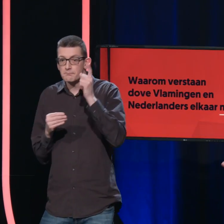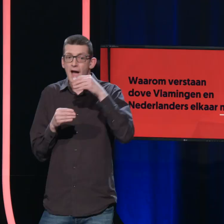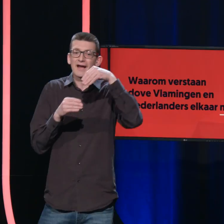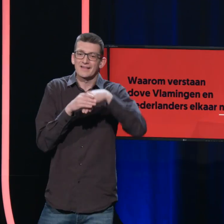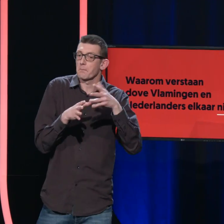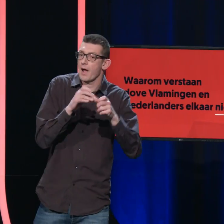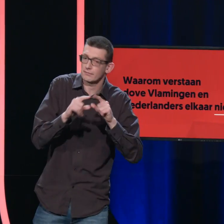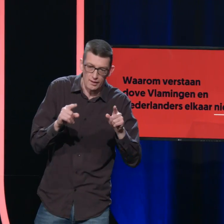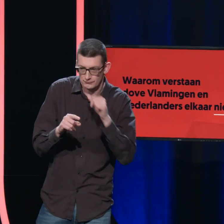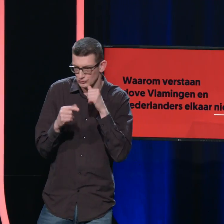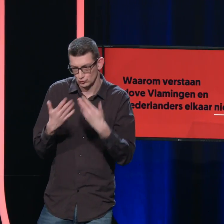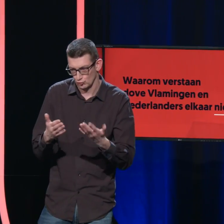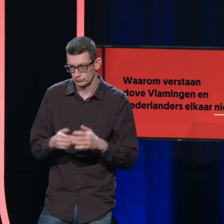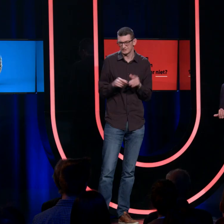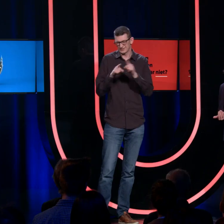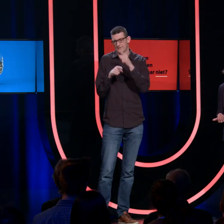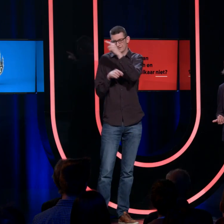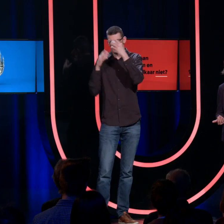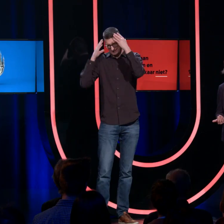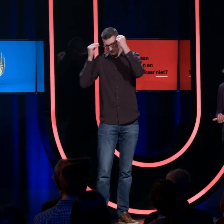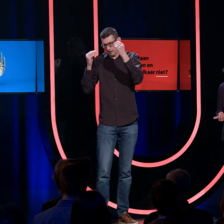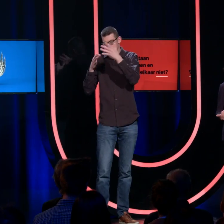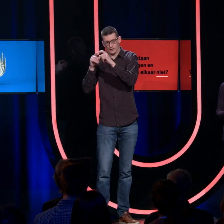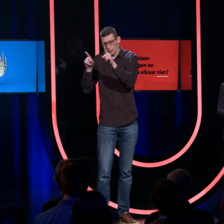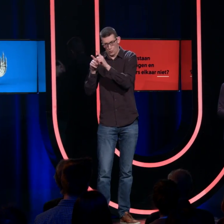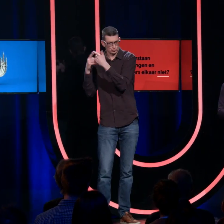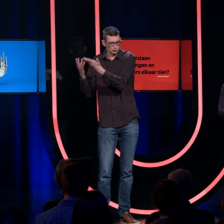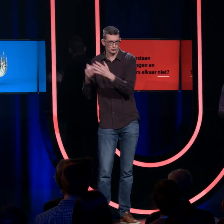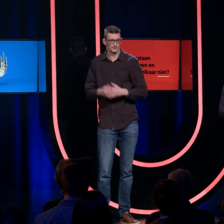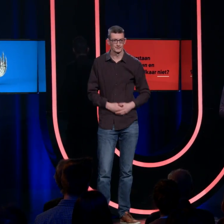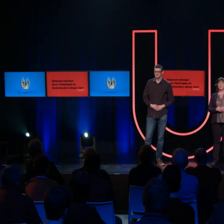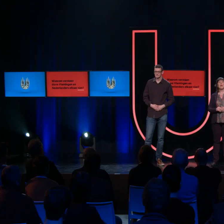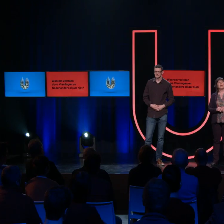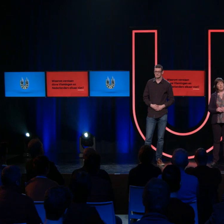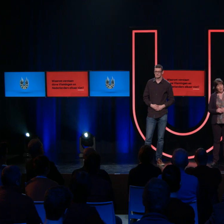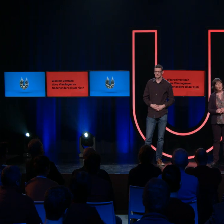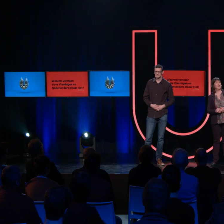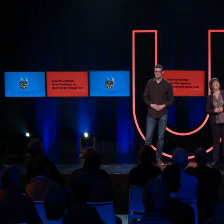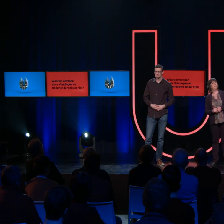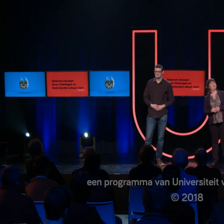met een eigen lexicon en een eigen grammatica. Dank u wel.